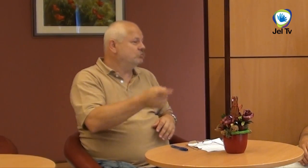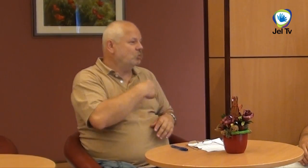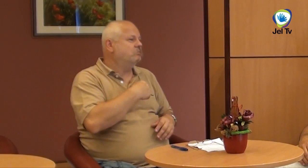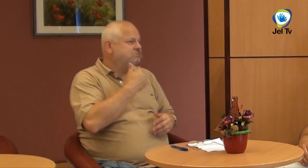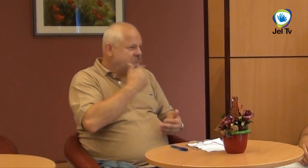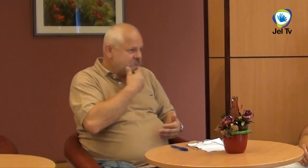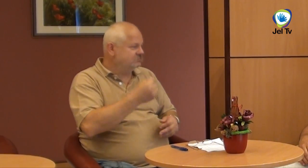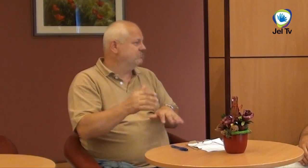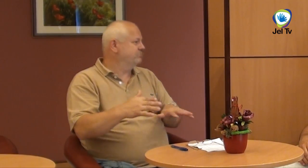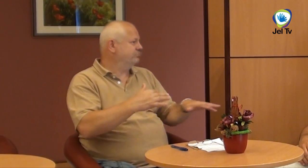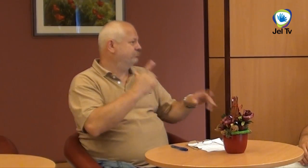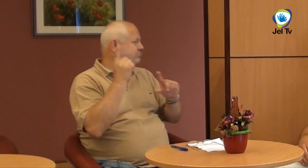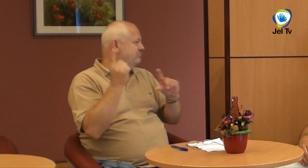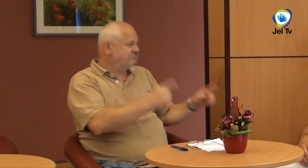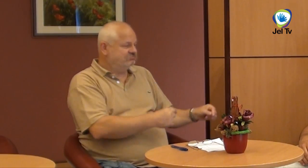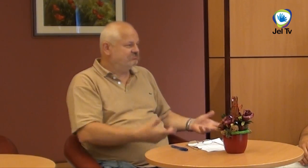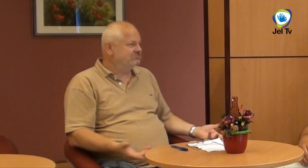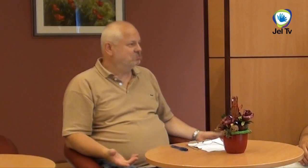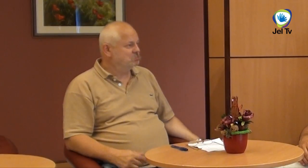Többiek csak megköszöntek, és elvonultak.